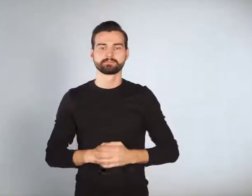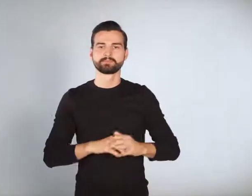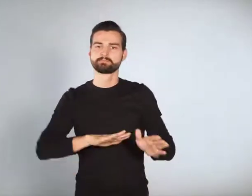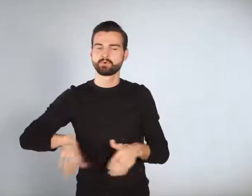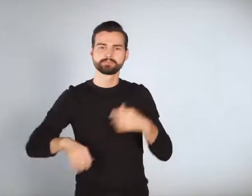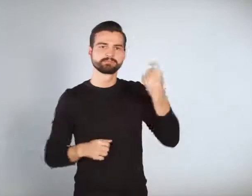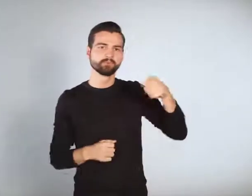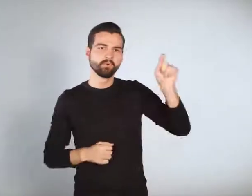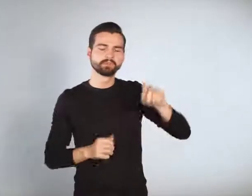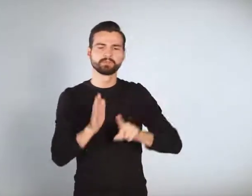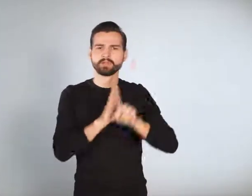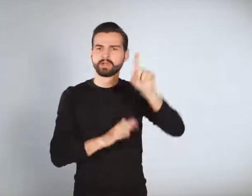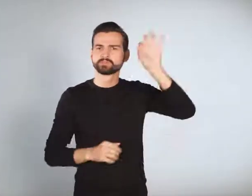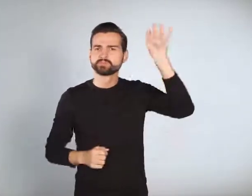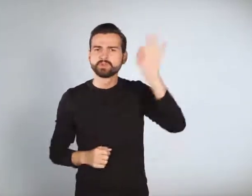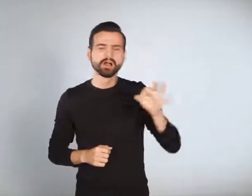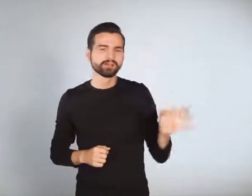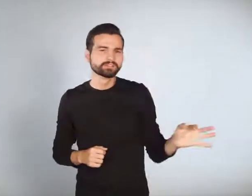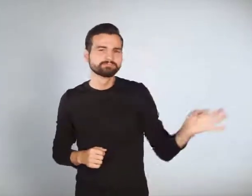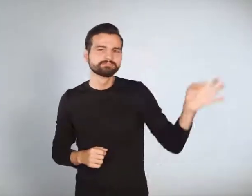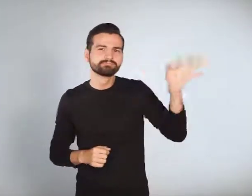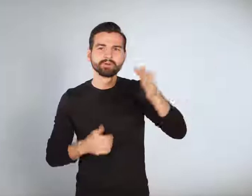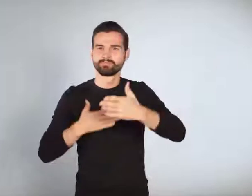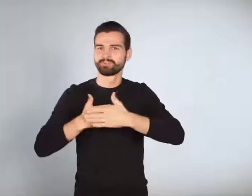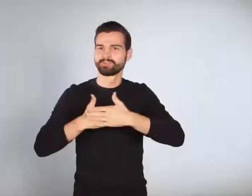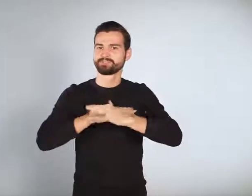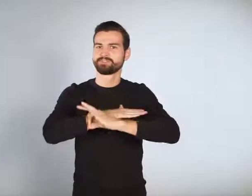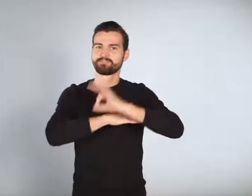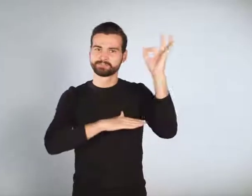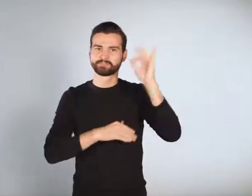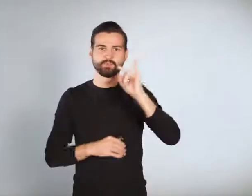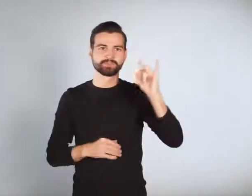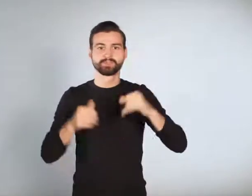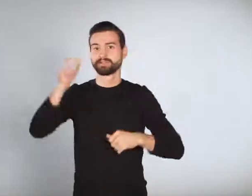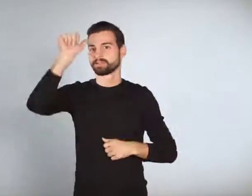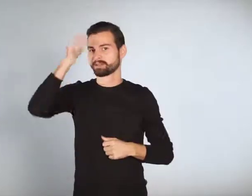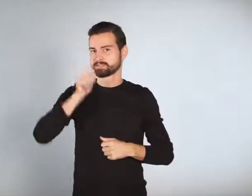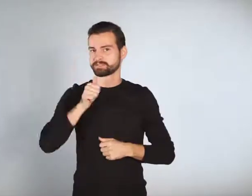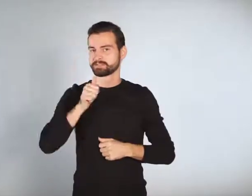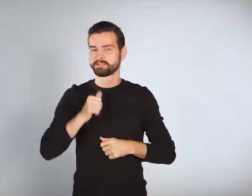В последующие годы много путешествовал по Ближнему Востоку и Греции.